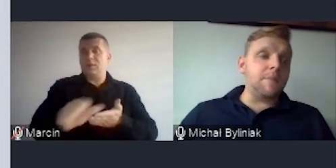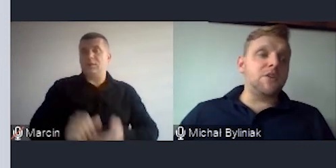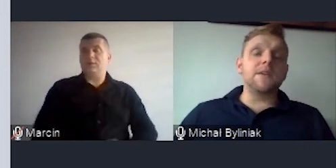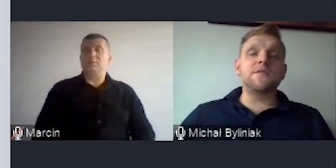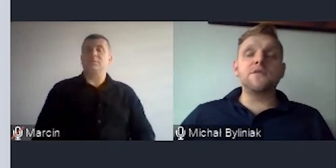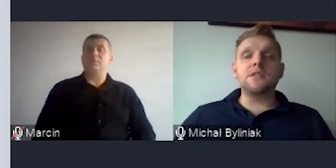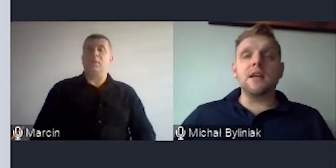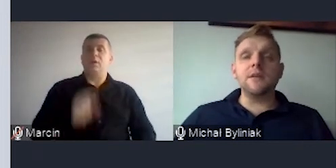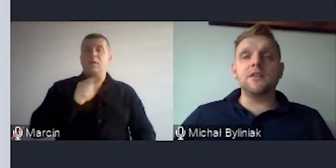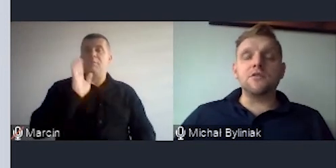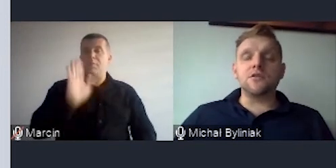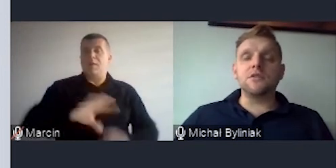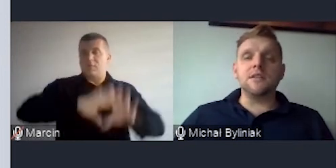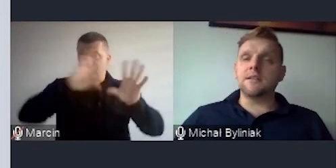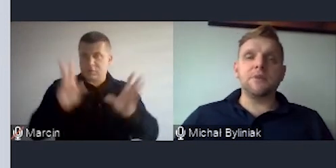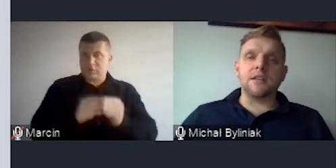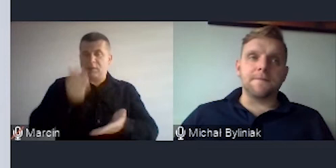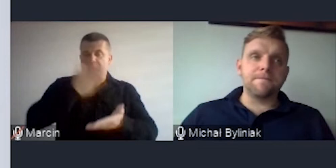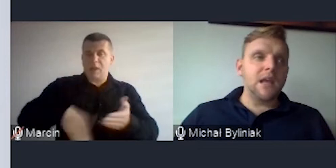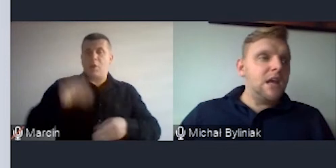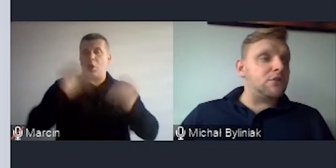Tam macie Państwo wszystkie elementy konstrukcyjne zapytania.